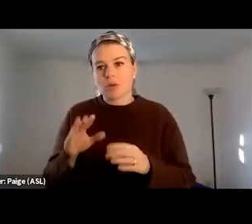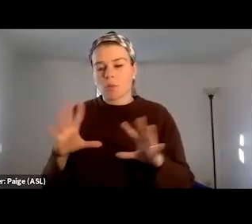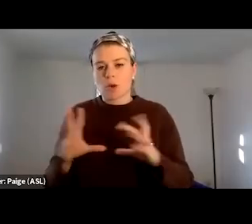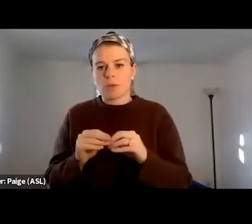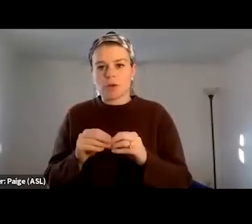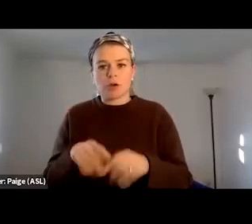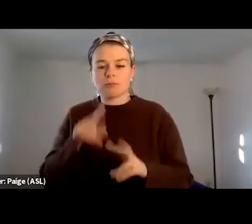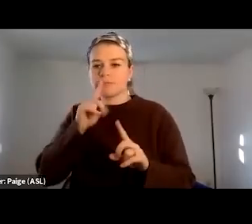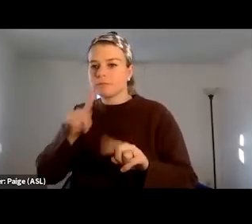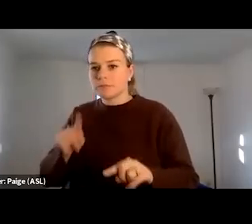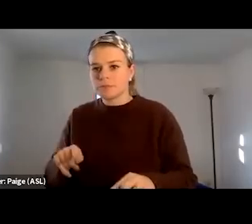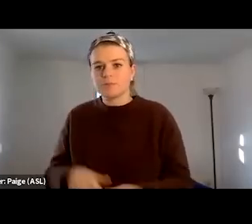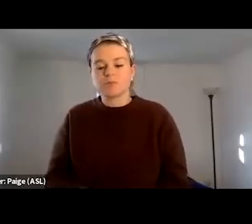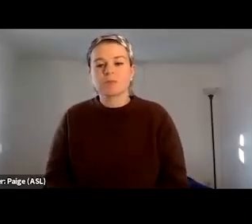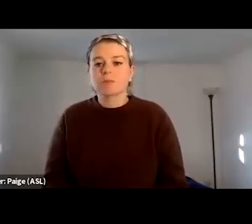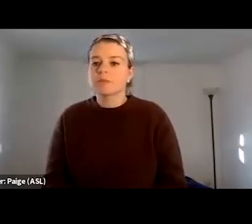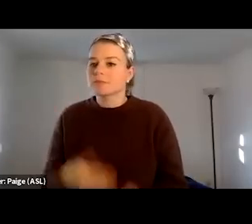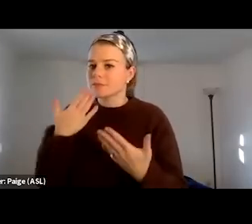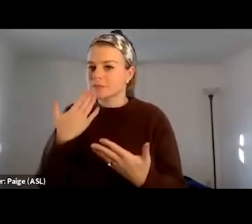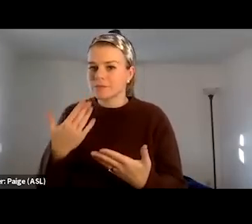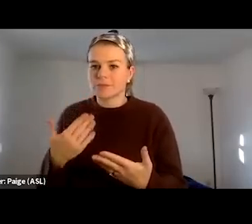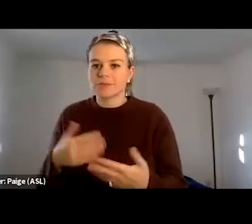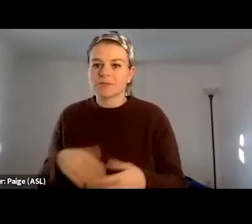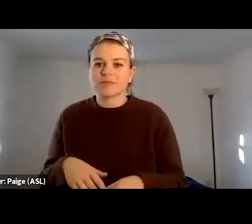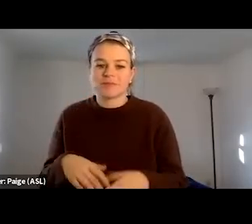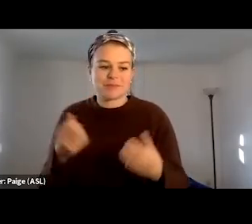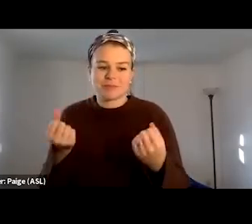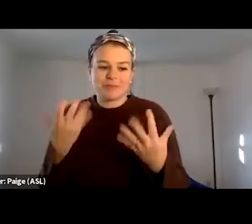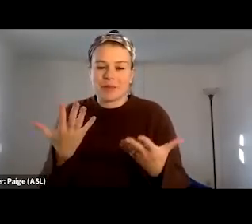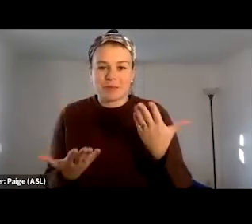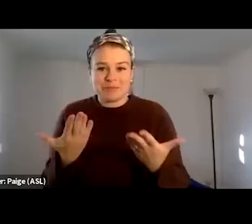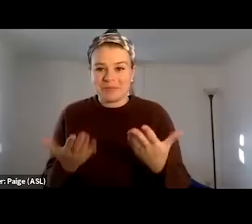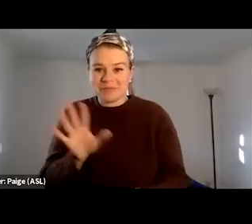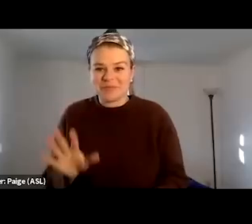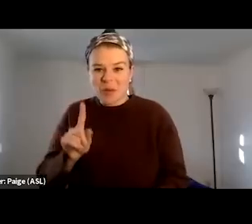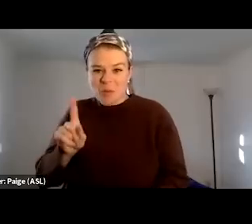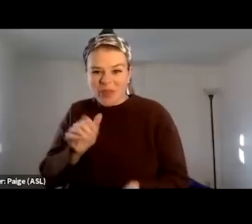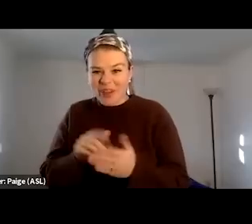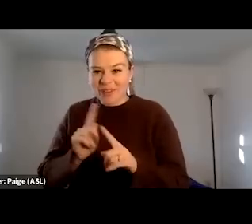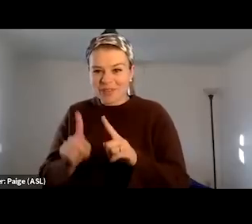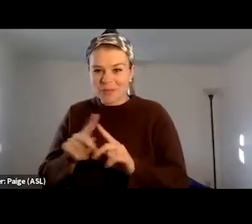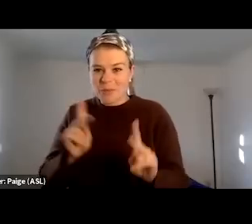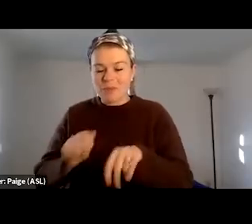Estamos agradecidos con, vaya, tal vez mil personas que enviaron preguntas antes del webinario de hoy.